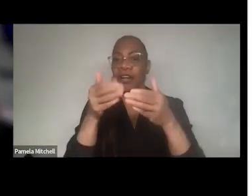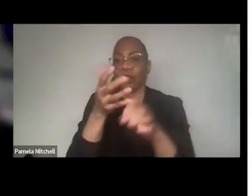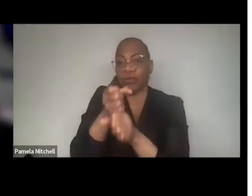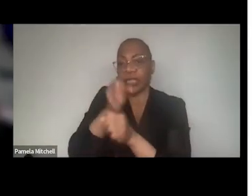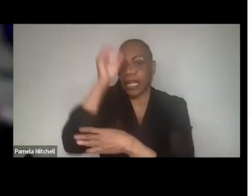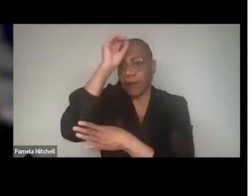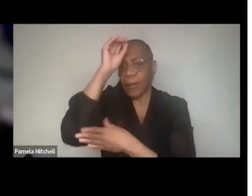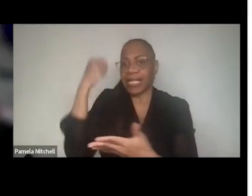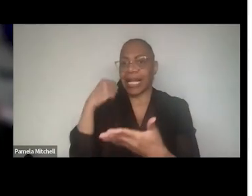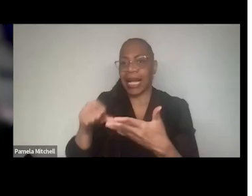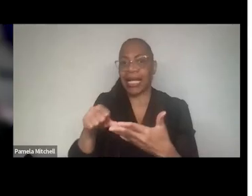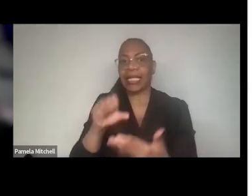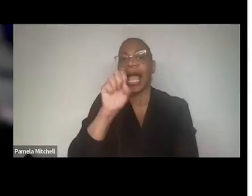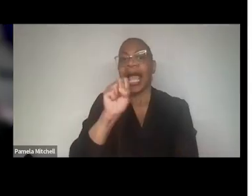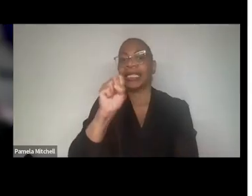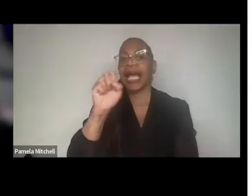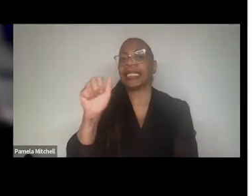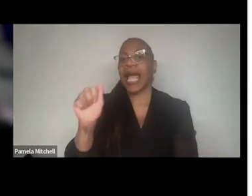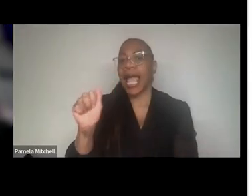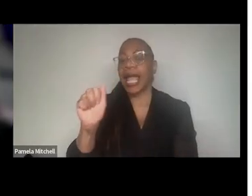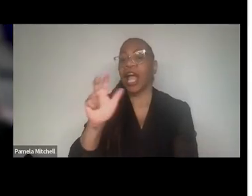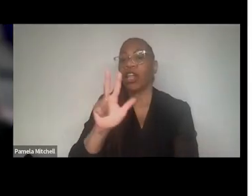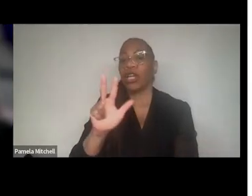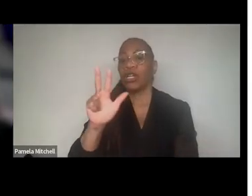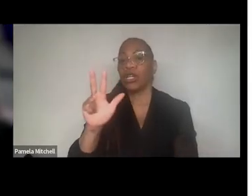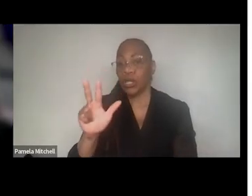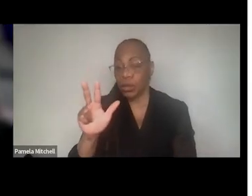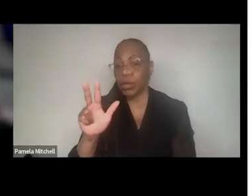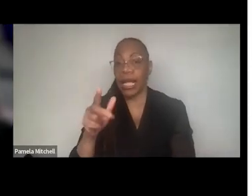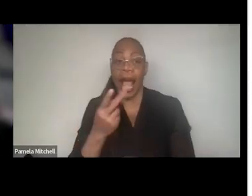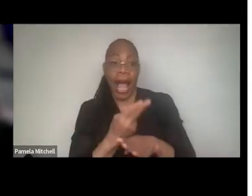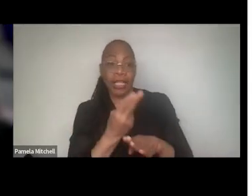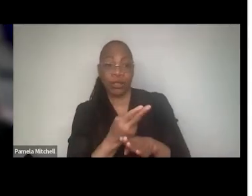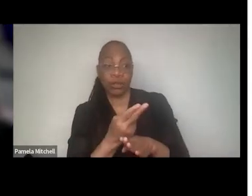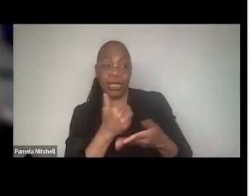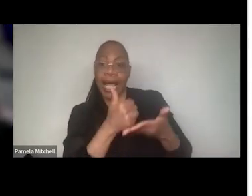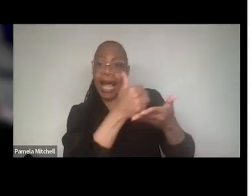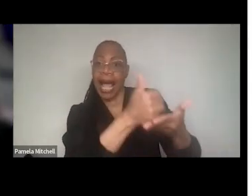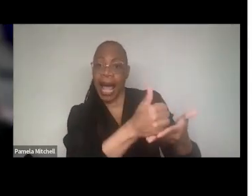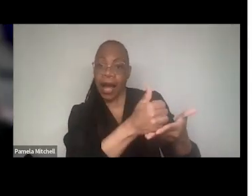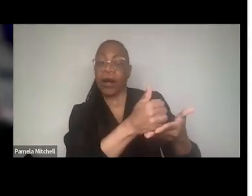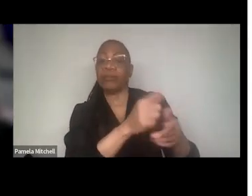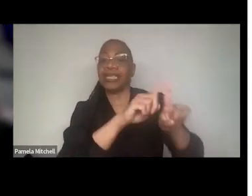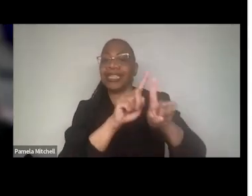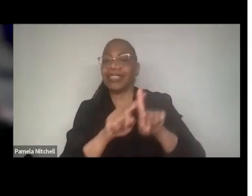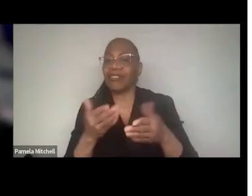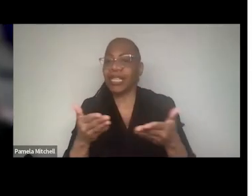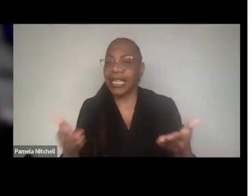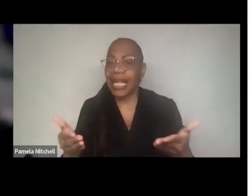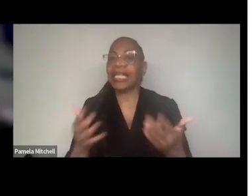SSA-3033, por ejemplo, uso ese formulario con los empleadores. Eso ayuda a mostrar los subsidios y las adaptaciones especiales que tiene una persona o condiciones especiales,